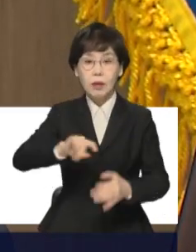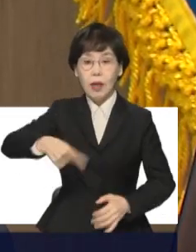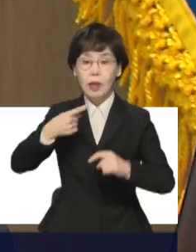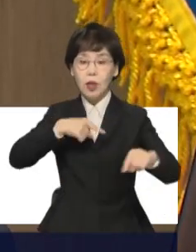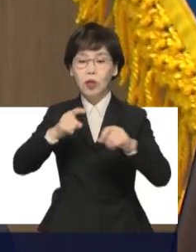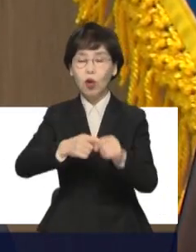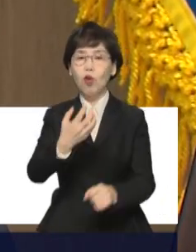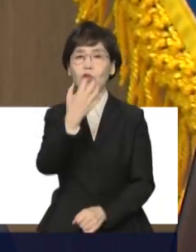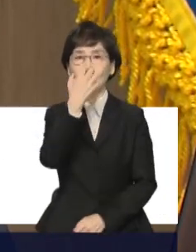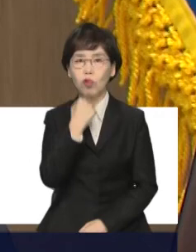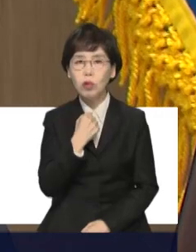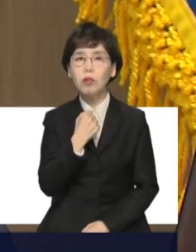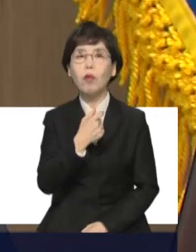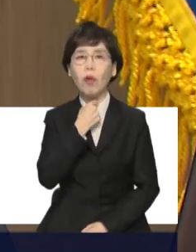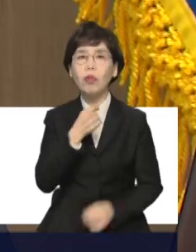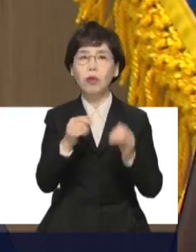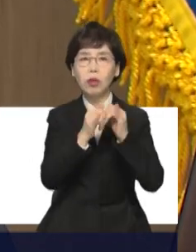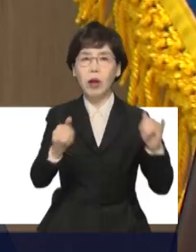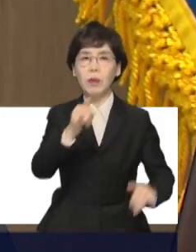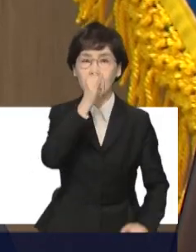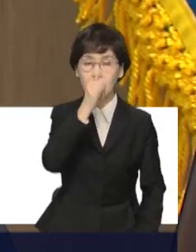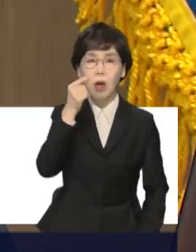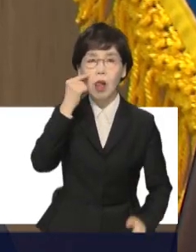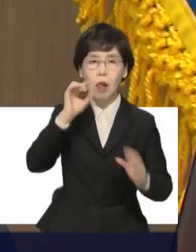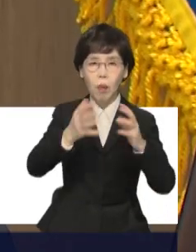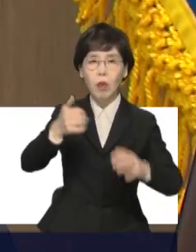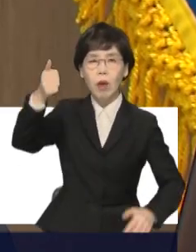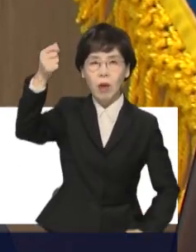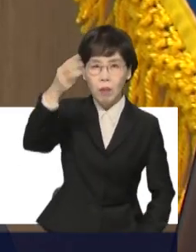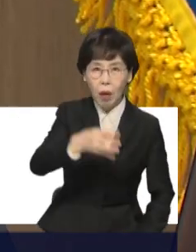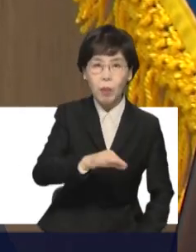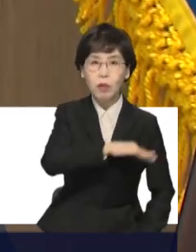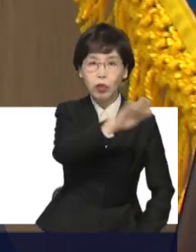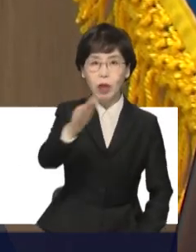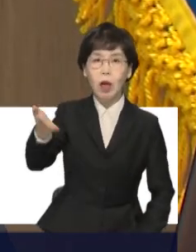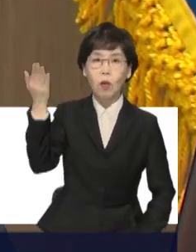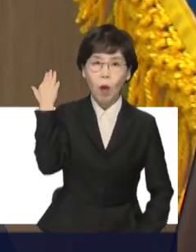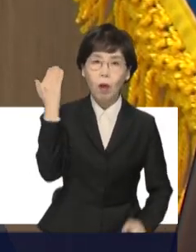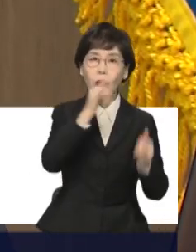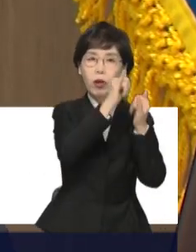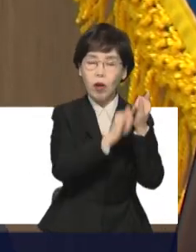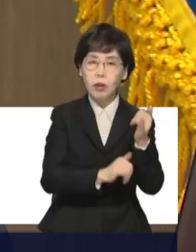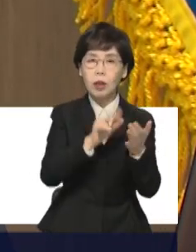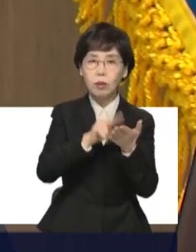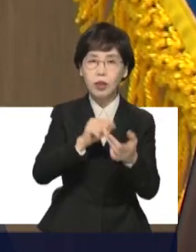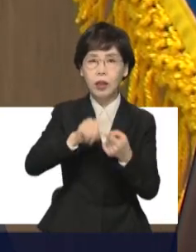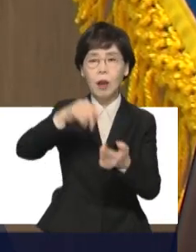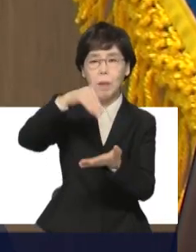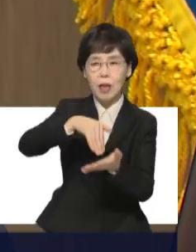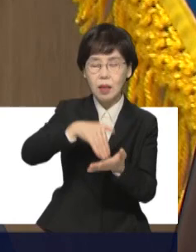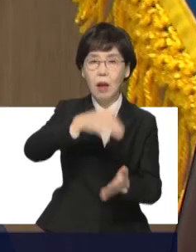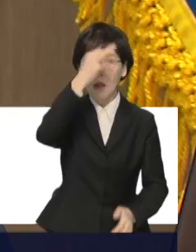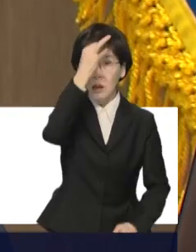일본은 이미 수십 차례에 걸쳐 우리에게 과거사 문제에 대해 반성과 사과를 표한 바 있습니다.